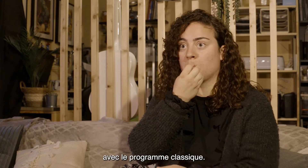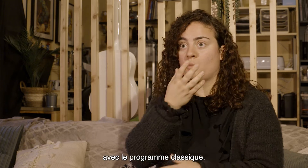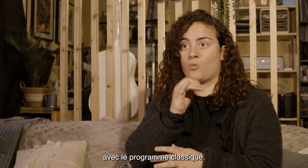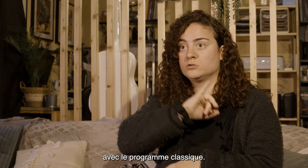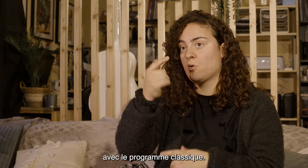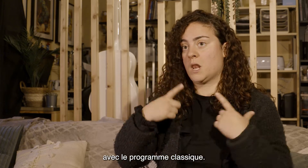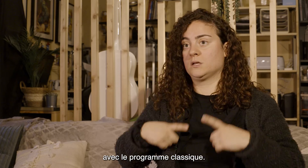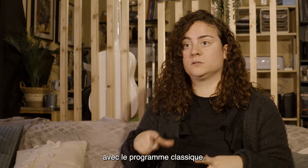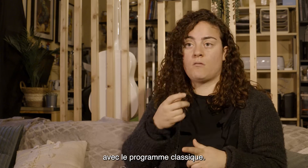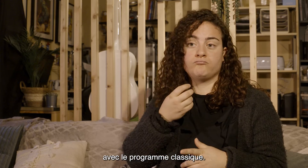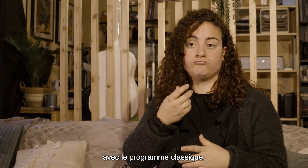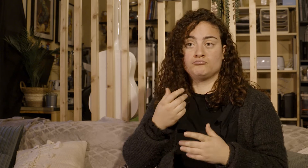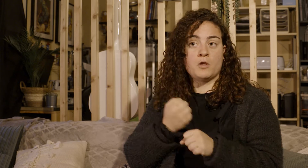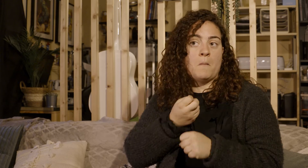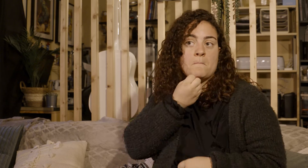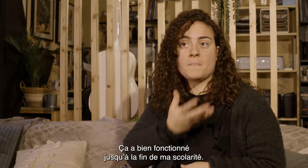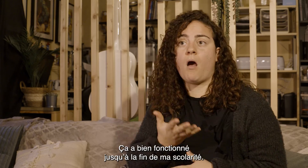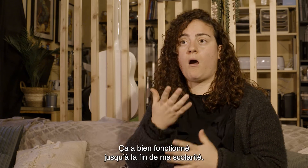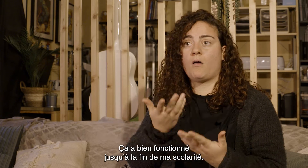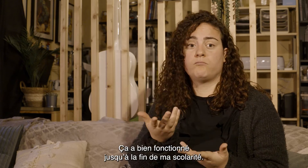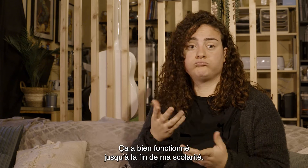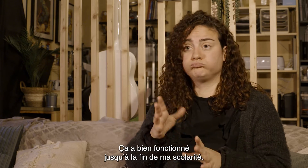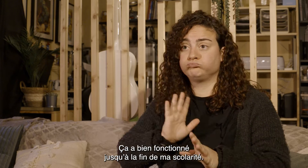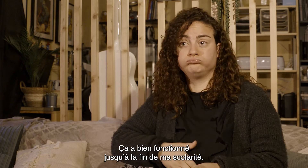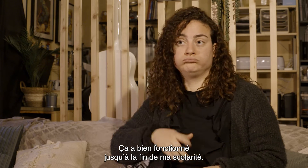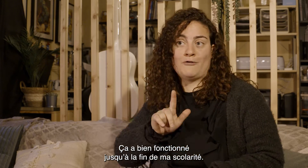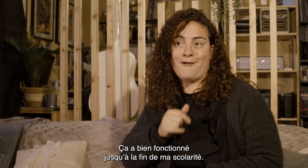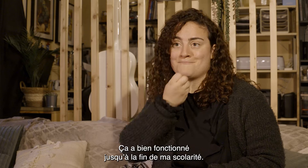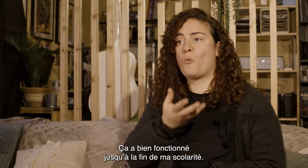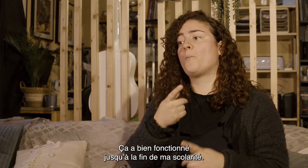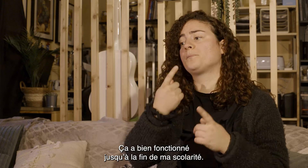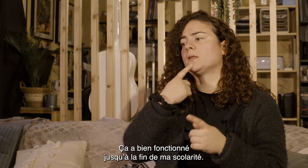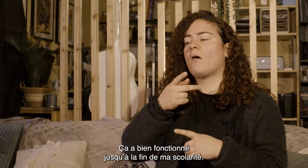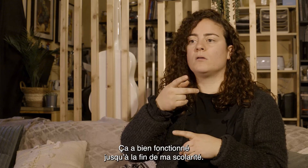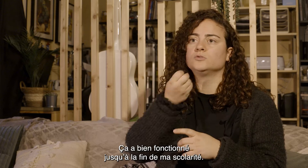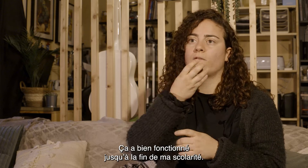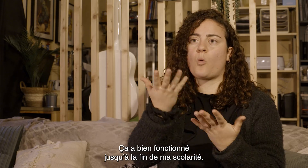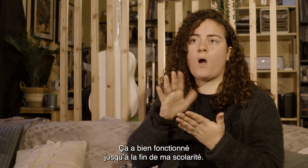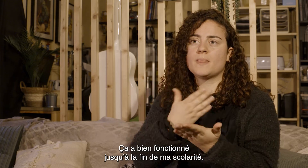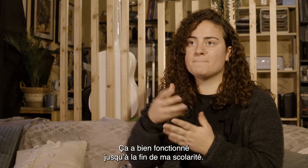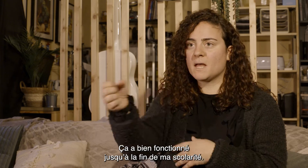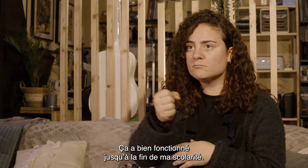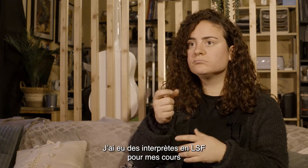avec le programme classique. Ça a bien fonctionné jusqu’à la fin de ma scolarité.